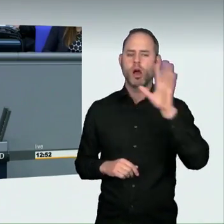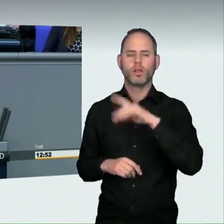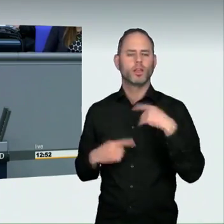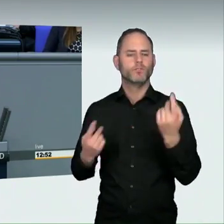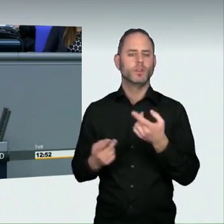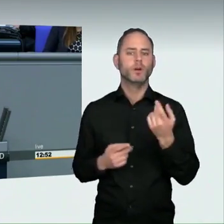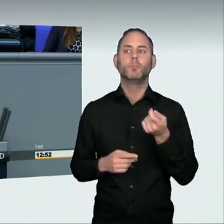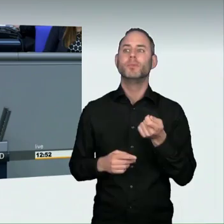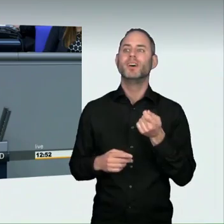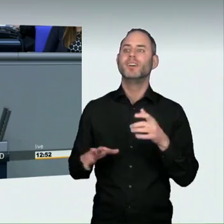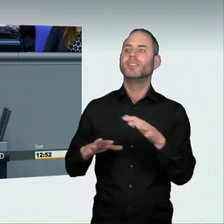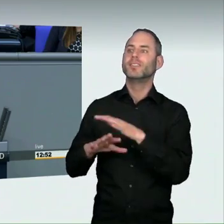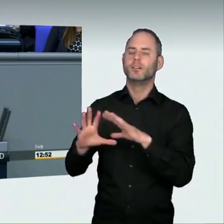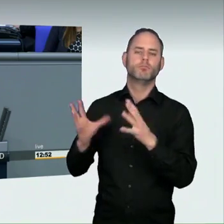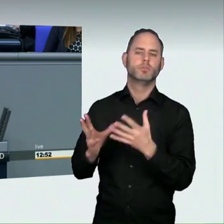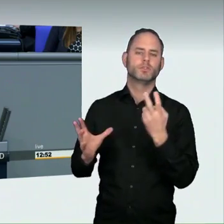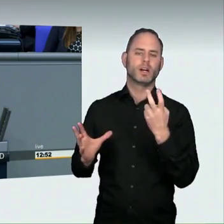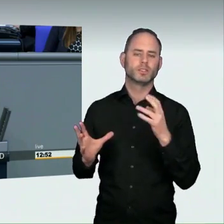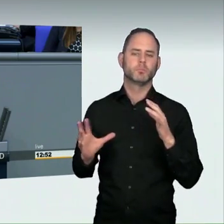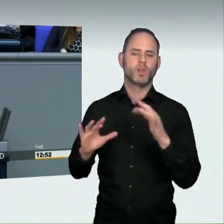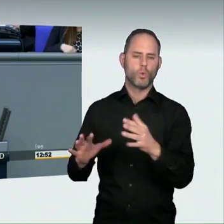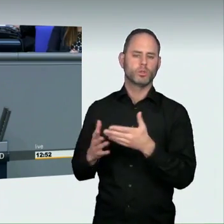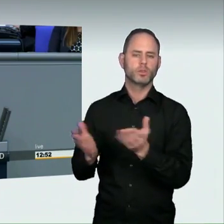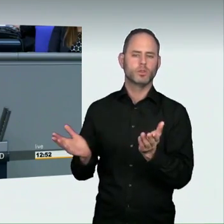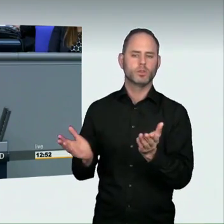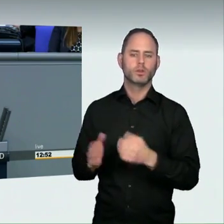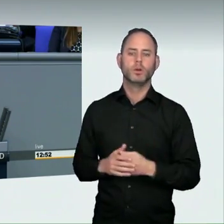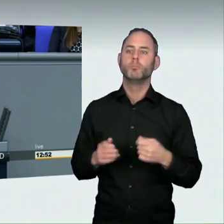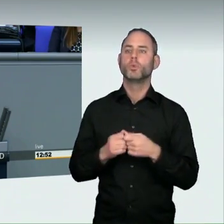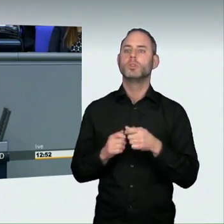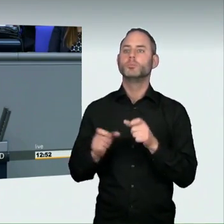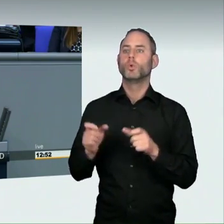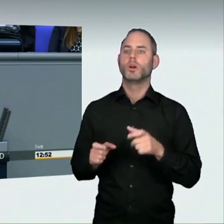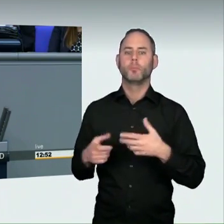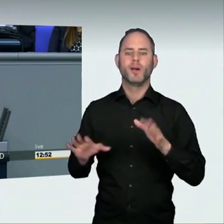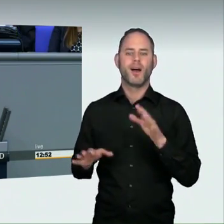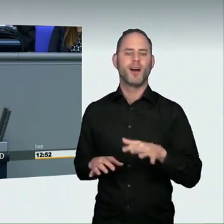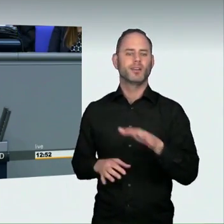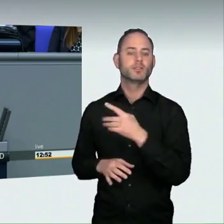für den Bürger hat, müssen wir dafür sorgen, dass Bürger gesichert in der Wohnung zur Miete leben können und keine Sorge